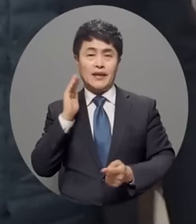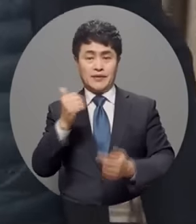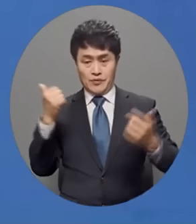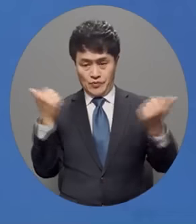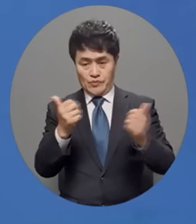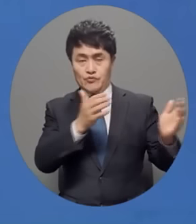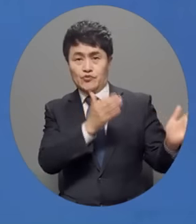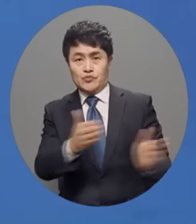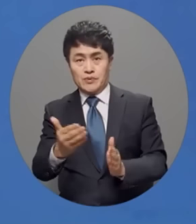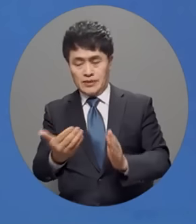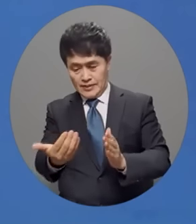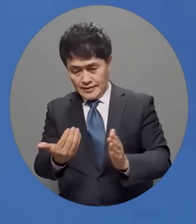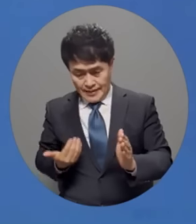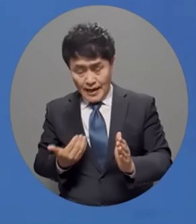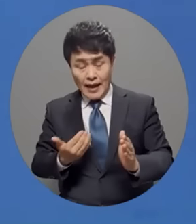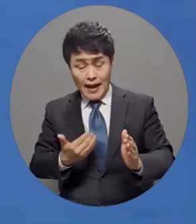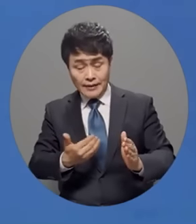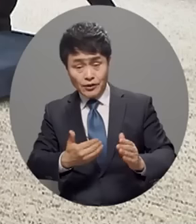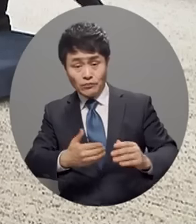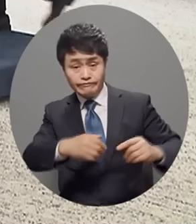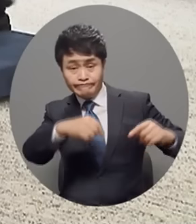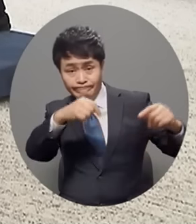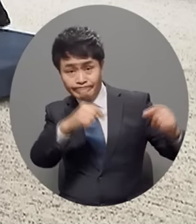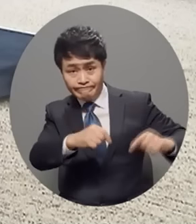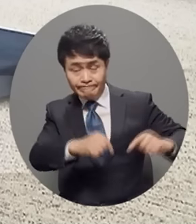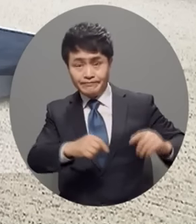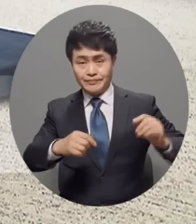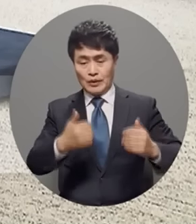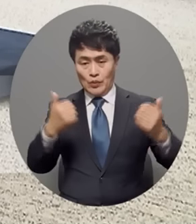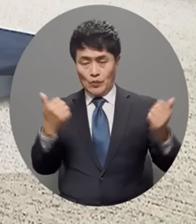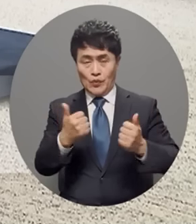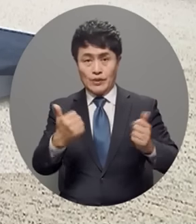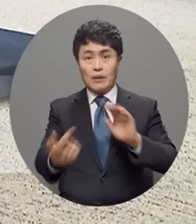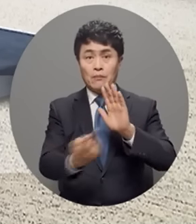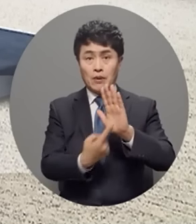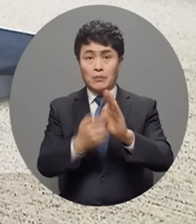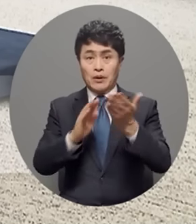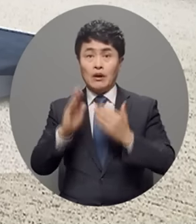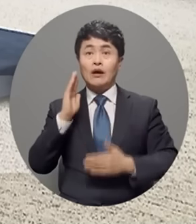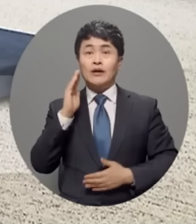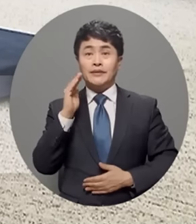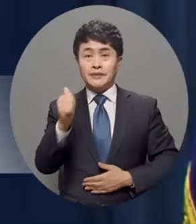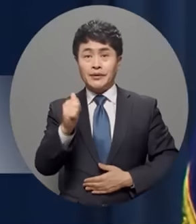영수회담 준비를 위한 사전 실무 회동입니다.